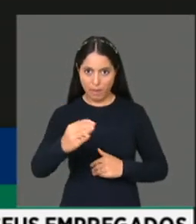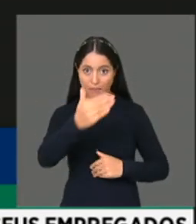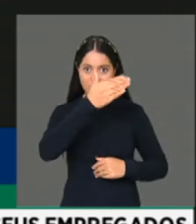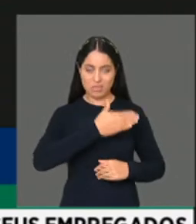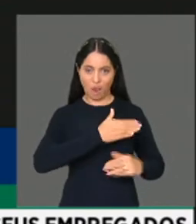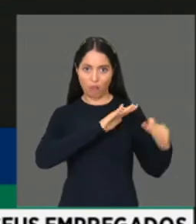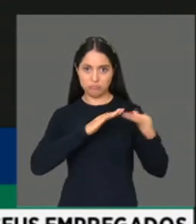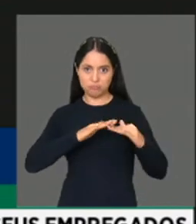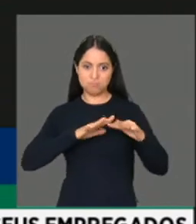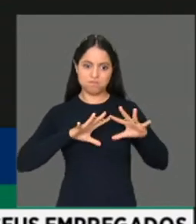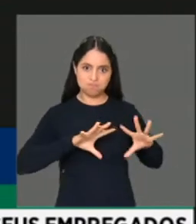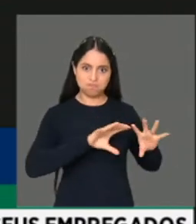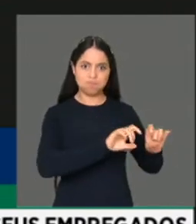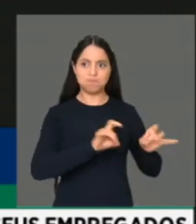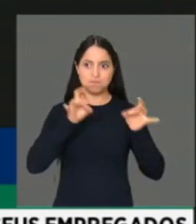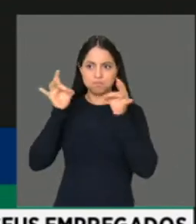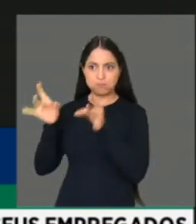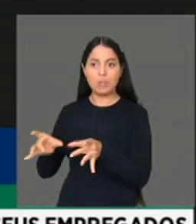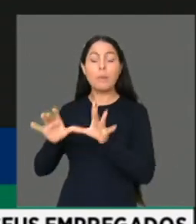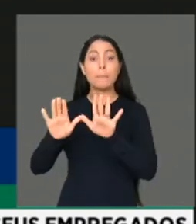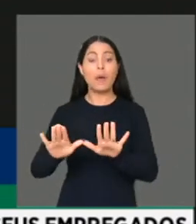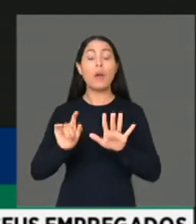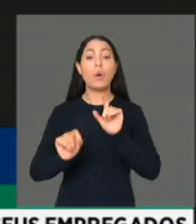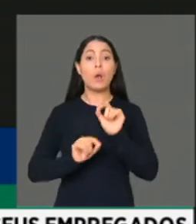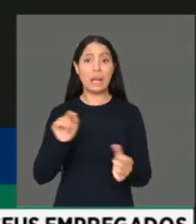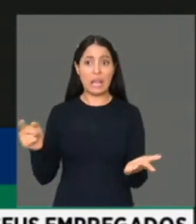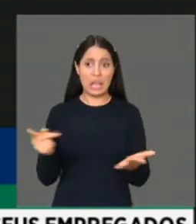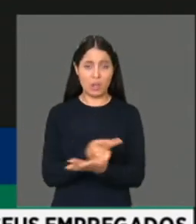VOU ENCERRAR A MANIFESTAÇÃO. [DEPUTADO]: O ENCAMINHAMENTO QUE VOSSA EXCELÊNCIA JÁ ACEITOU, EU QUERO DIZER QUE